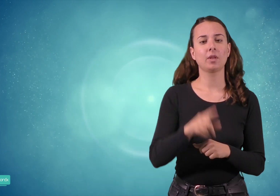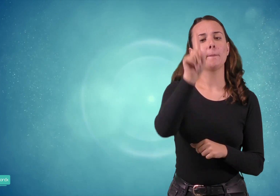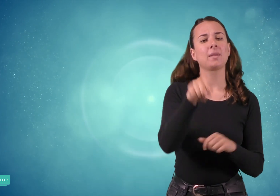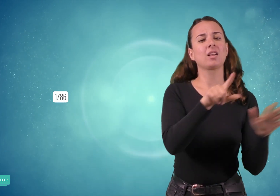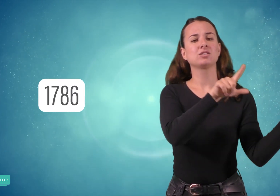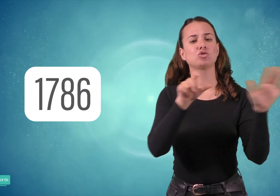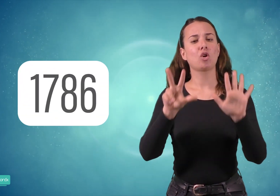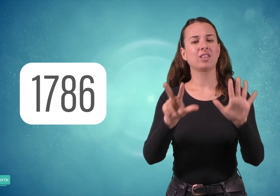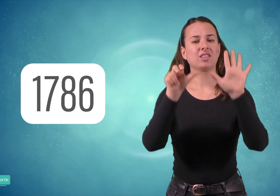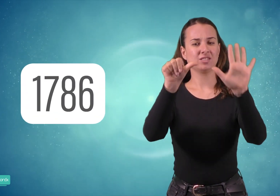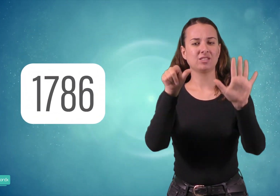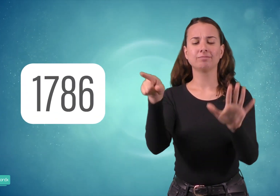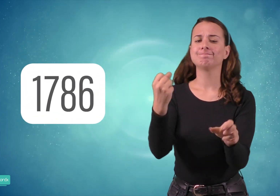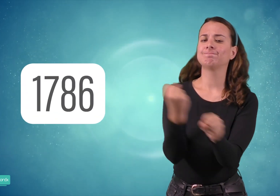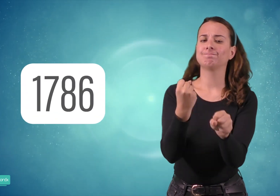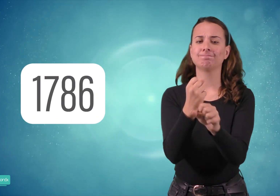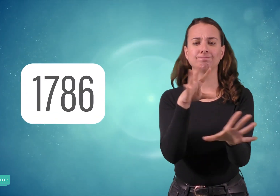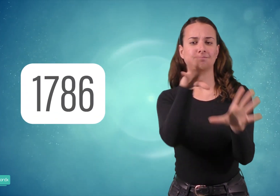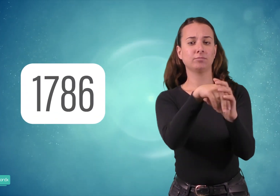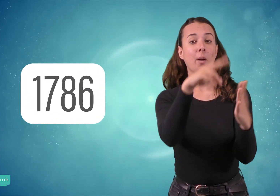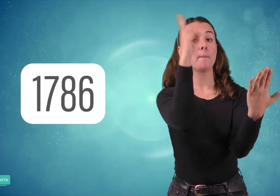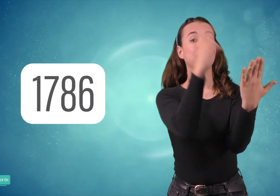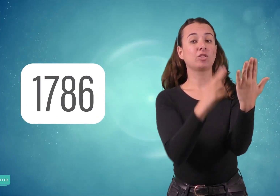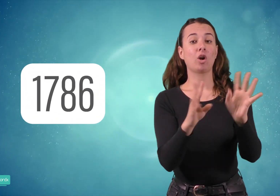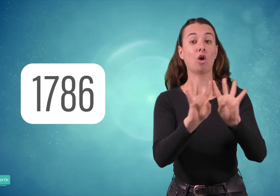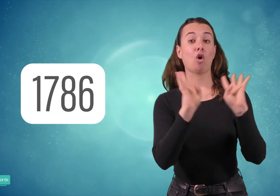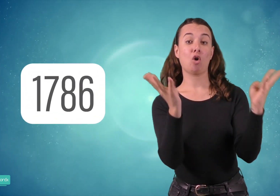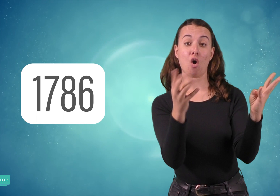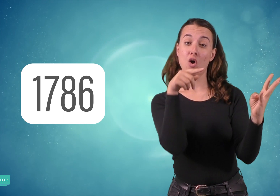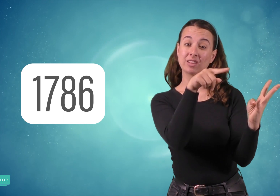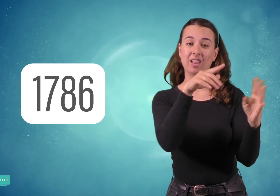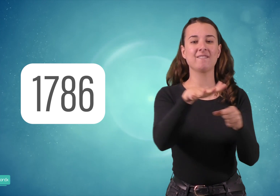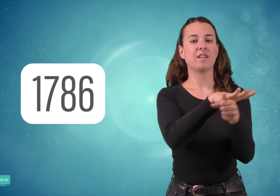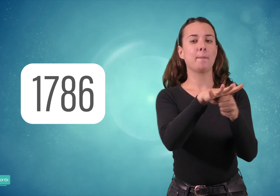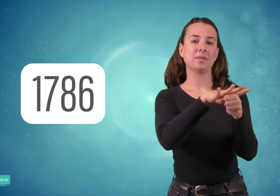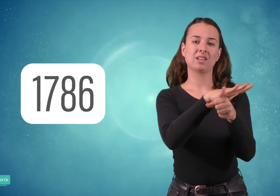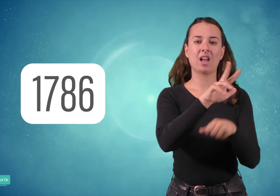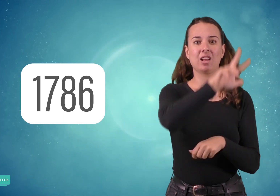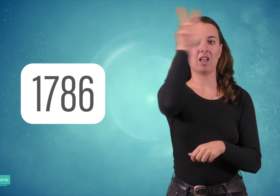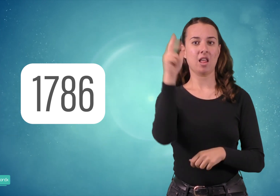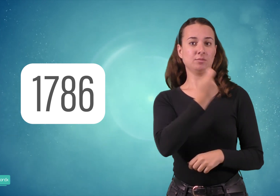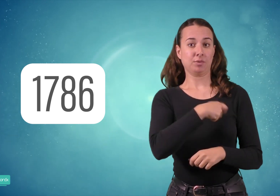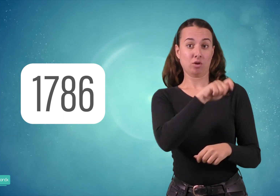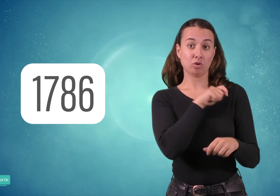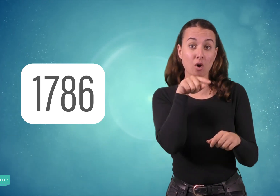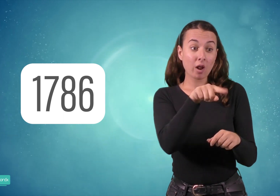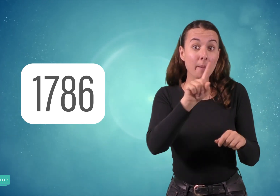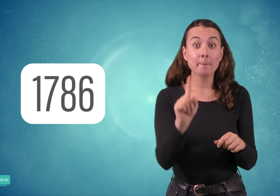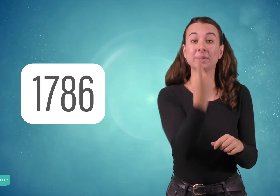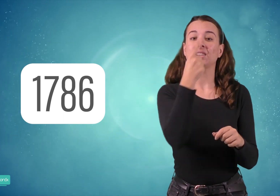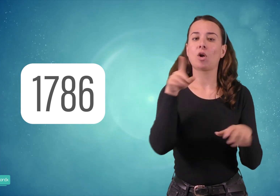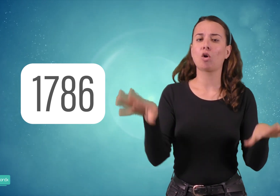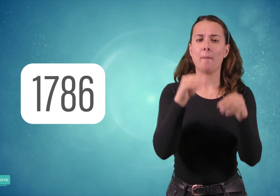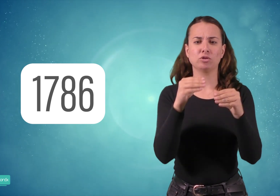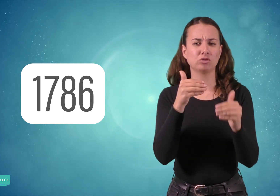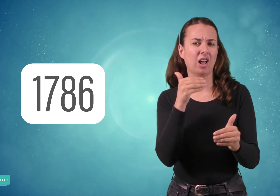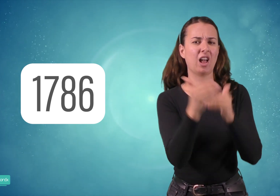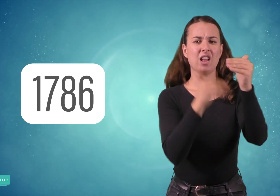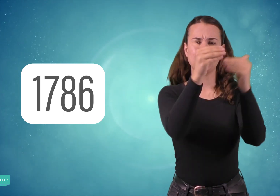Nel 1786 diventa pittore di corte della Corona spagnola. Questa prima parte della sua carriera è caratterizzata